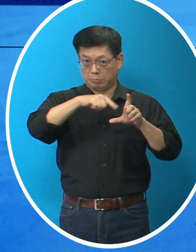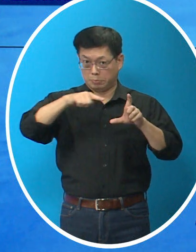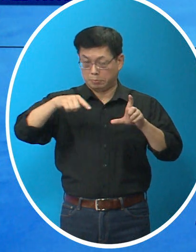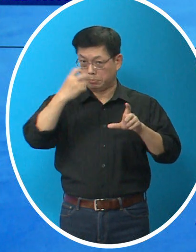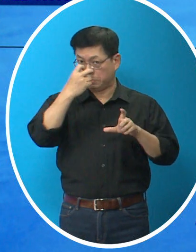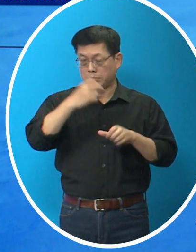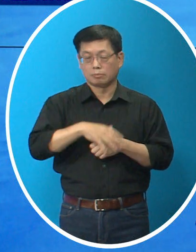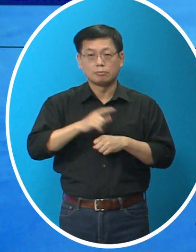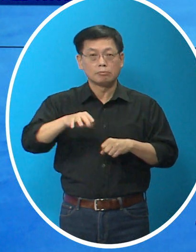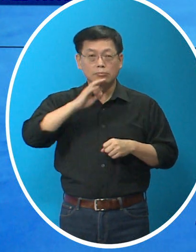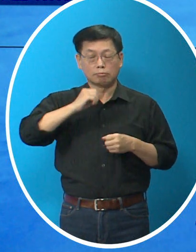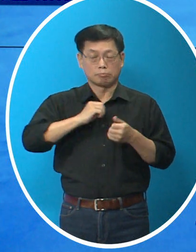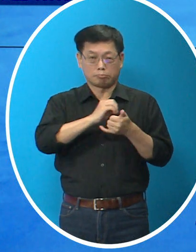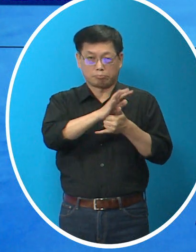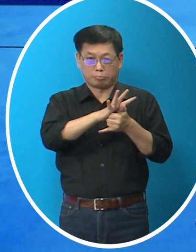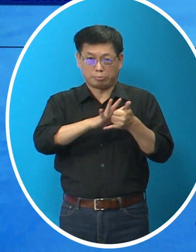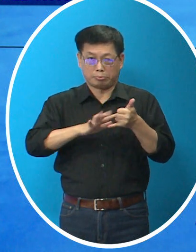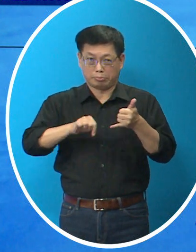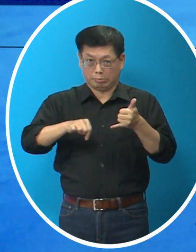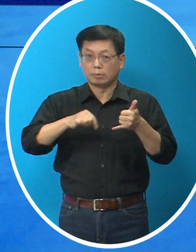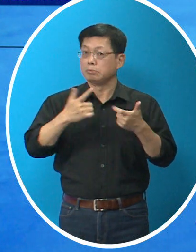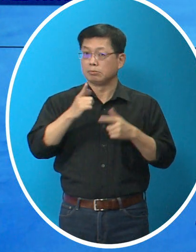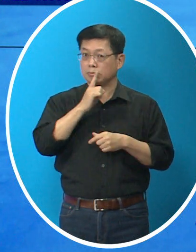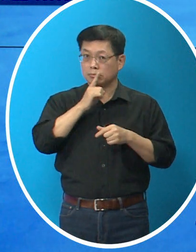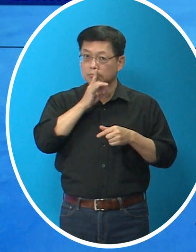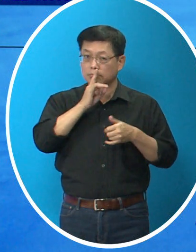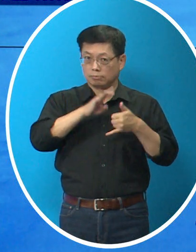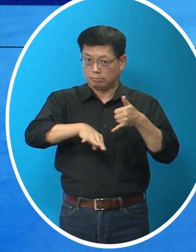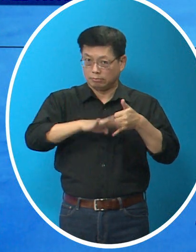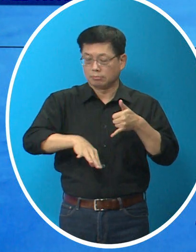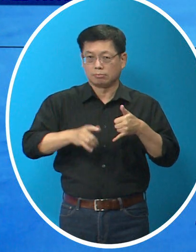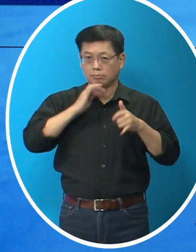整個鋒面影響期間 不是只有中南部地區下雨比較明顯